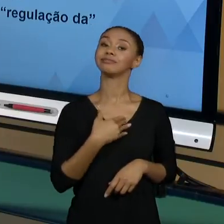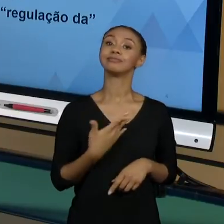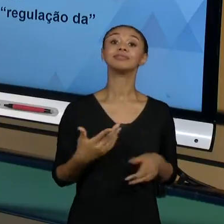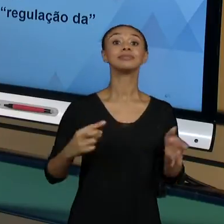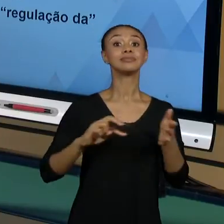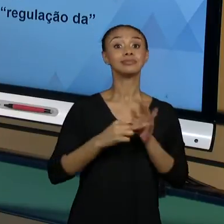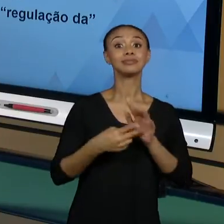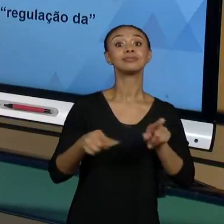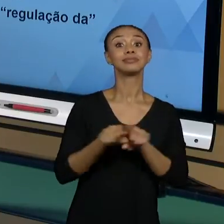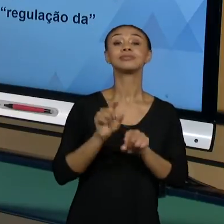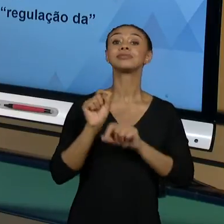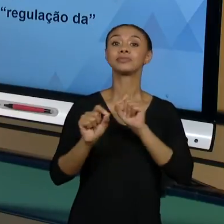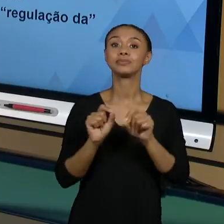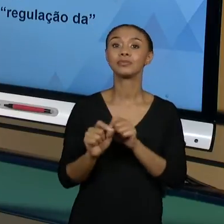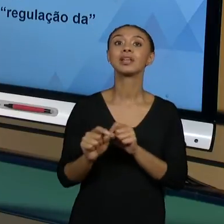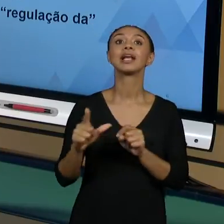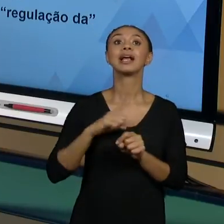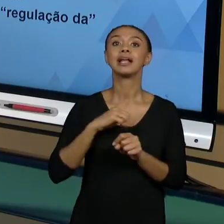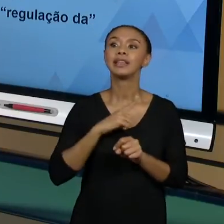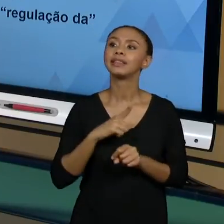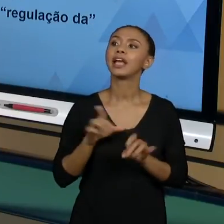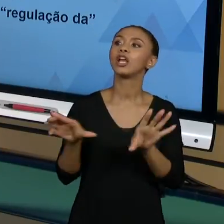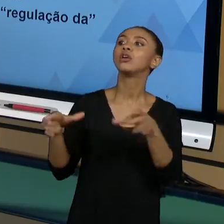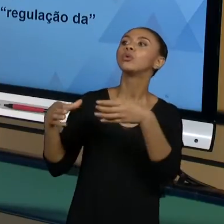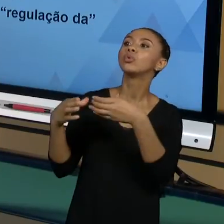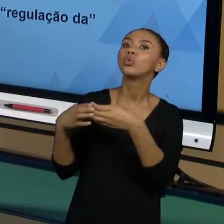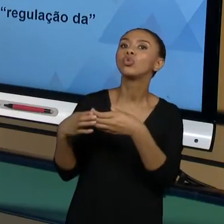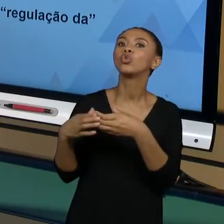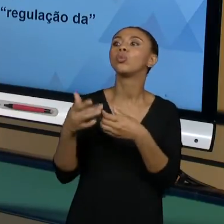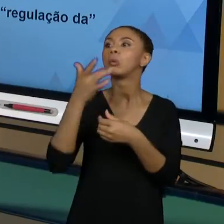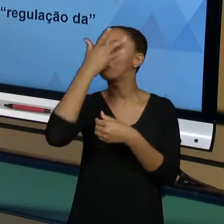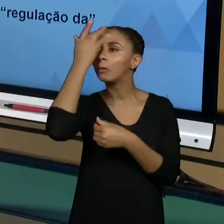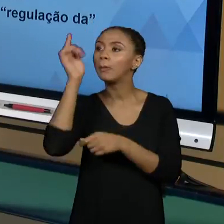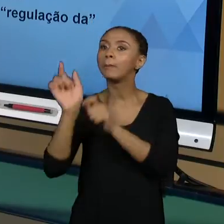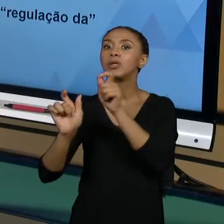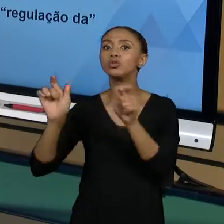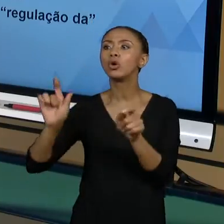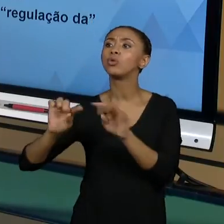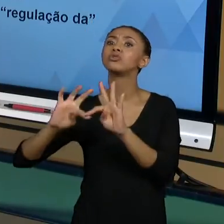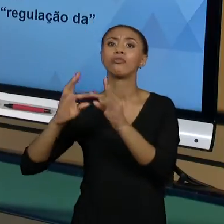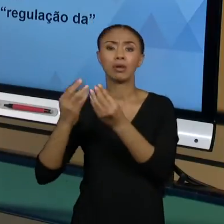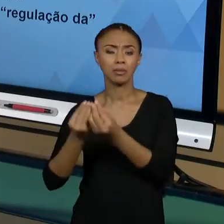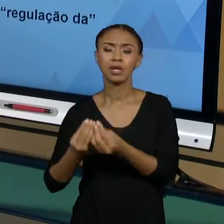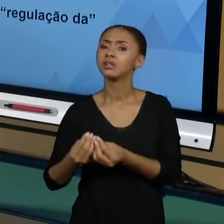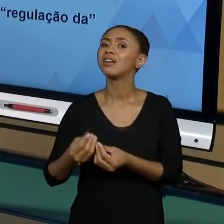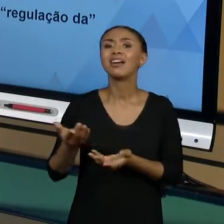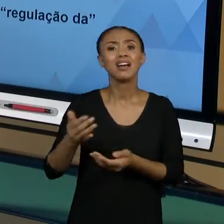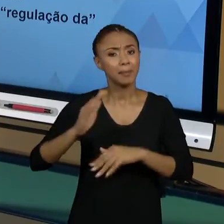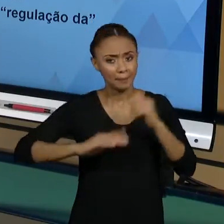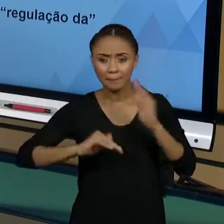AGÊNCIA, INSTITUIÇÕES, GRUPOS ETC., E AS FAMÍLIAS FAZEM ISSO COM AS CRIANÇAS ETC., QUE PROCURAM